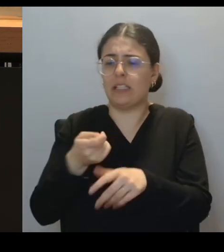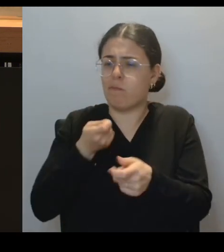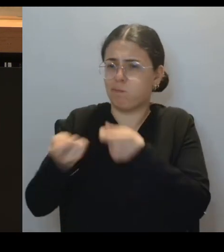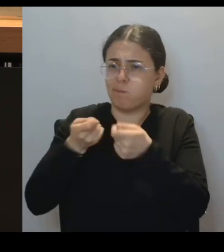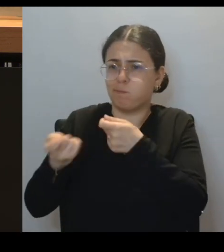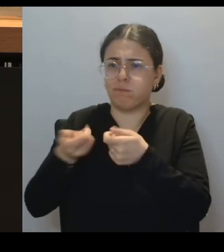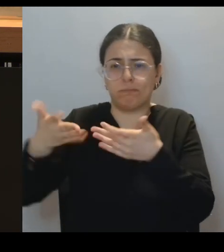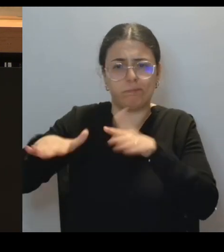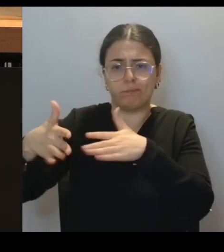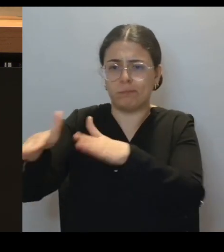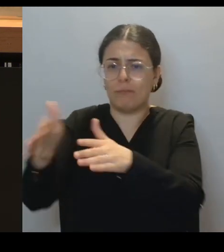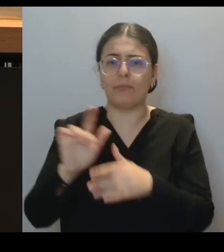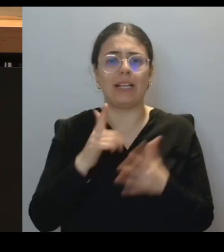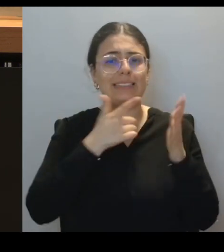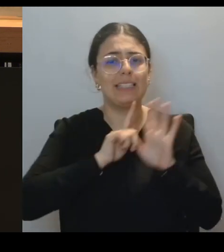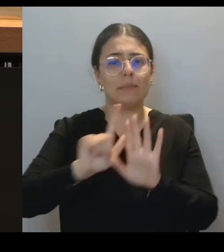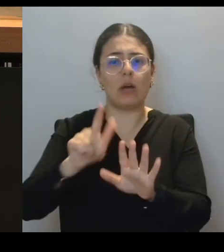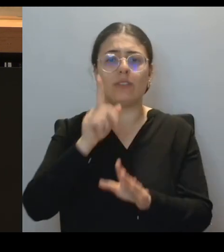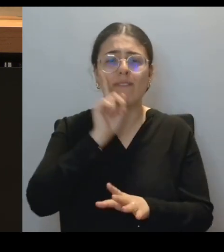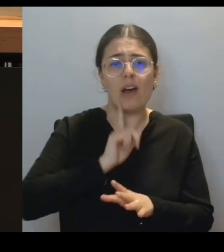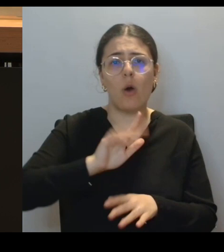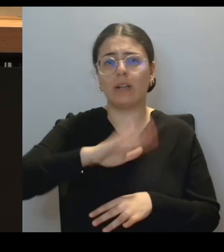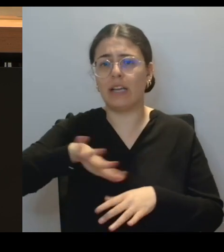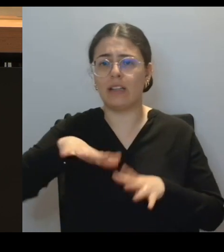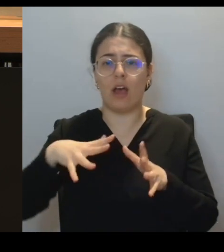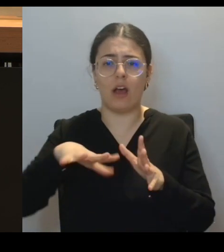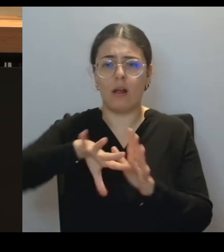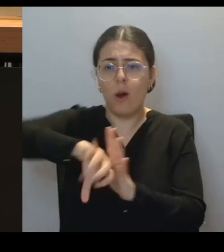vergewaltigt und unvorstellbare 400.000 Menschen vertrieben